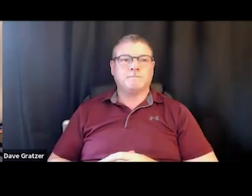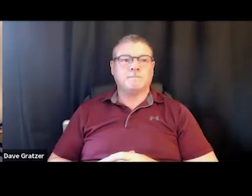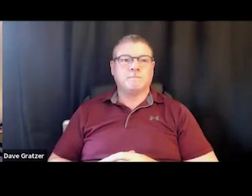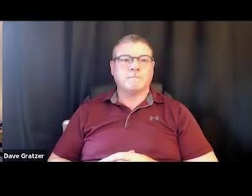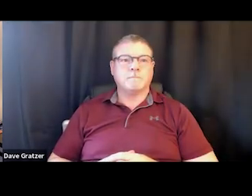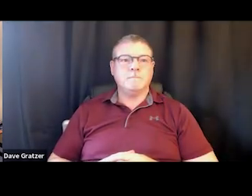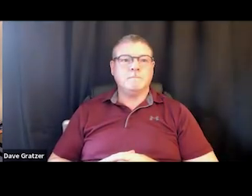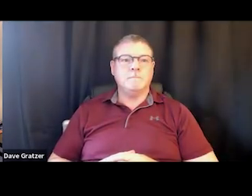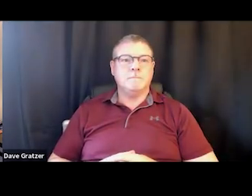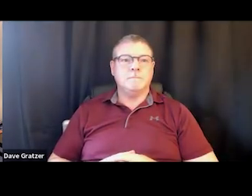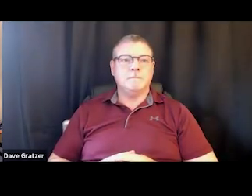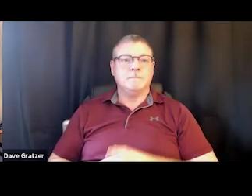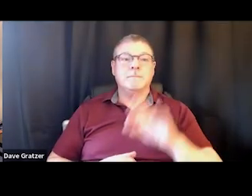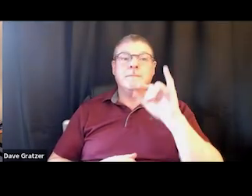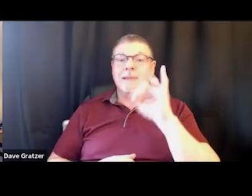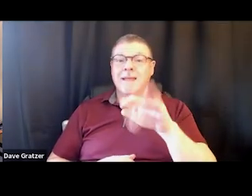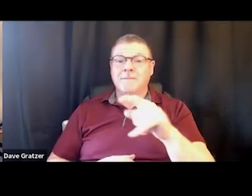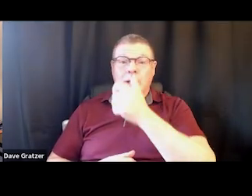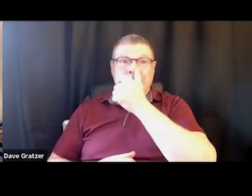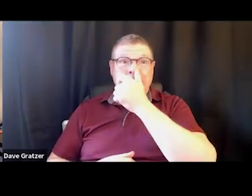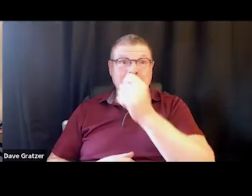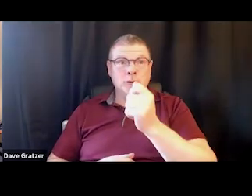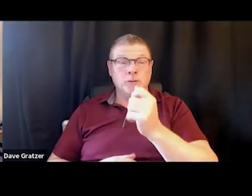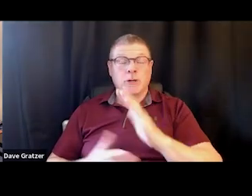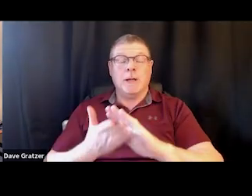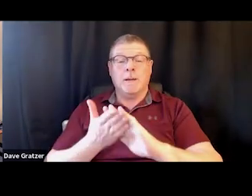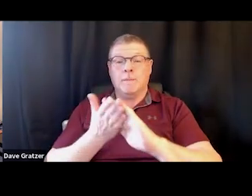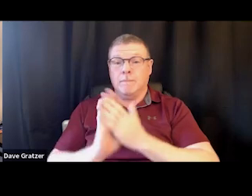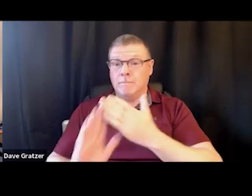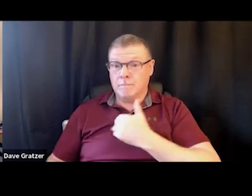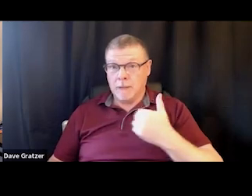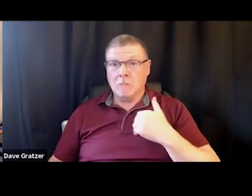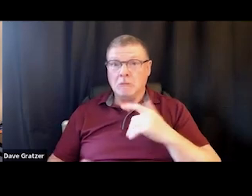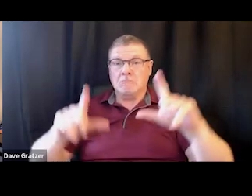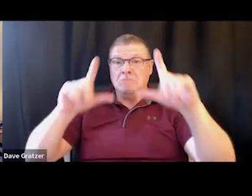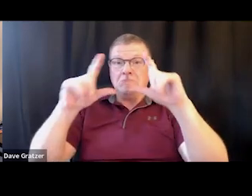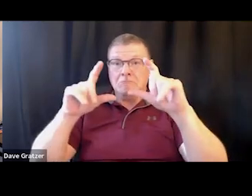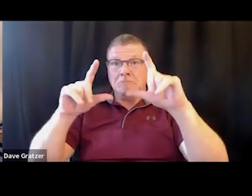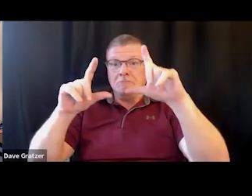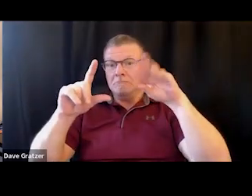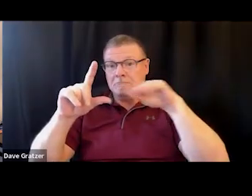Si están interesados en convertirse en miembro, hagan clic en ese código QR, o tomen una foto de ese código QR,